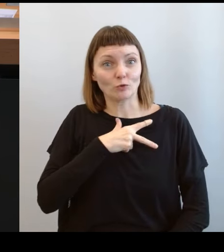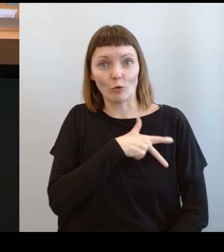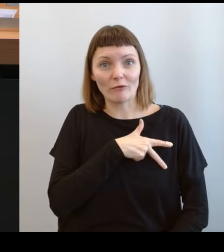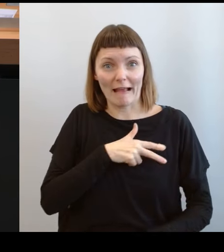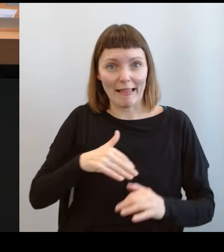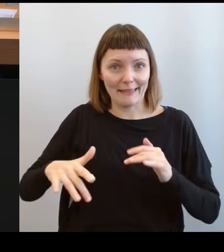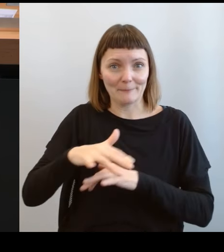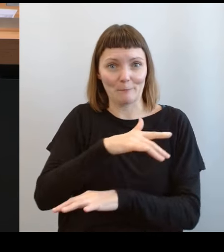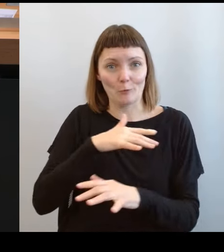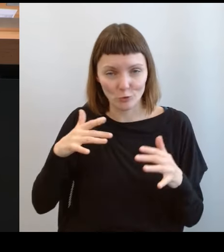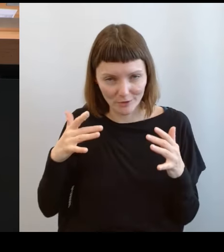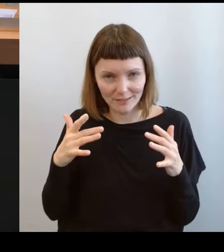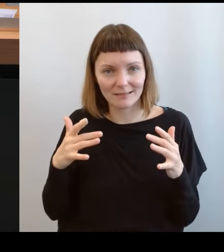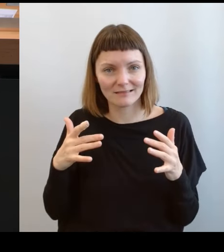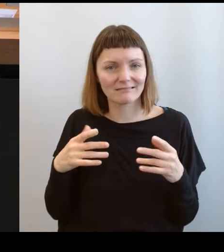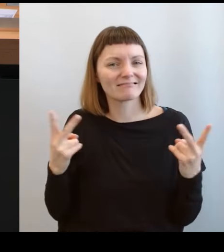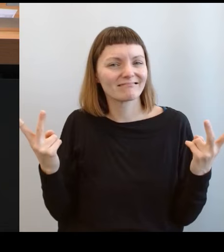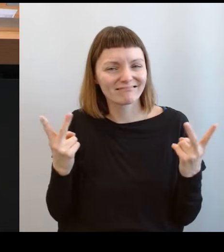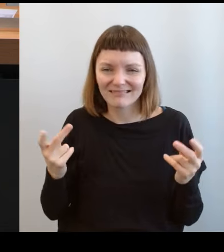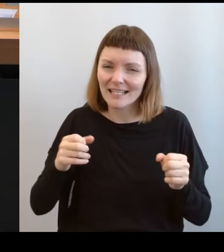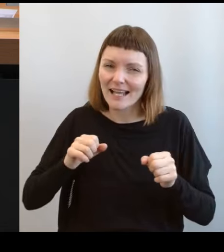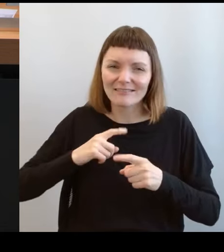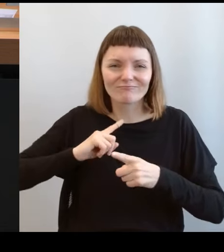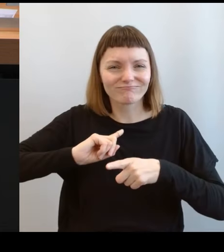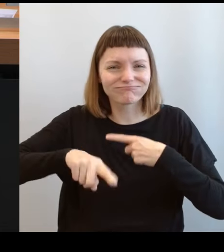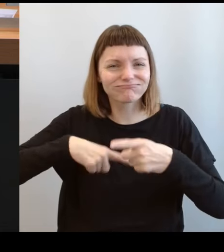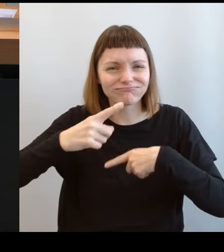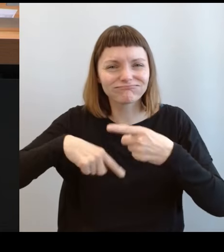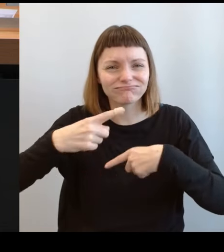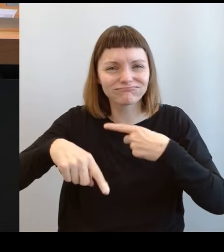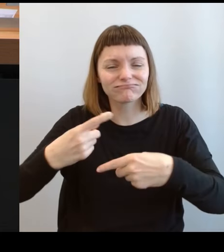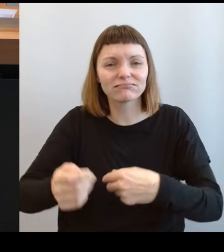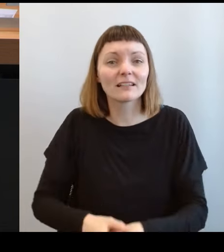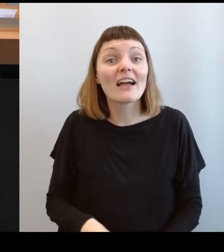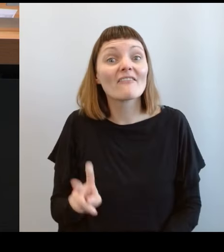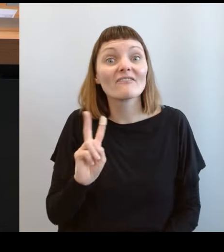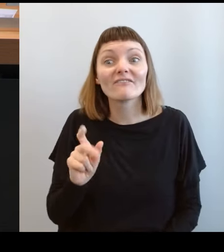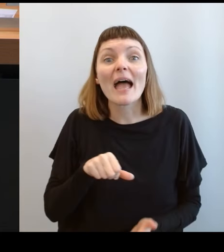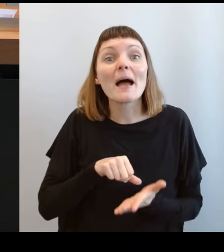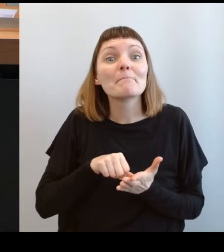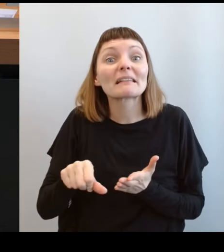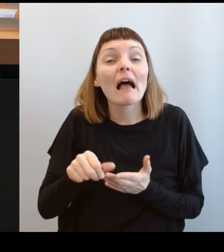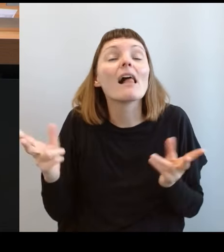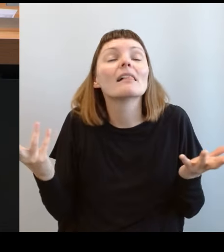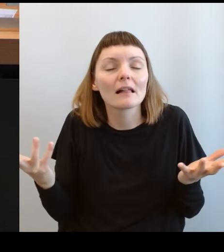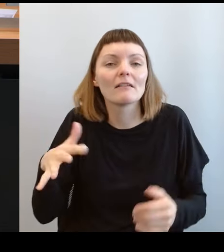Den Preis zahlt das Volk. Die, die gestern auf sie herein fielen, die, die es heute immer noch tun und